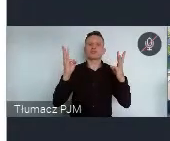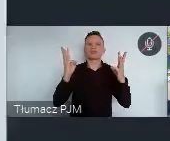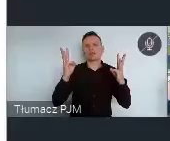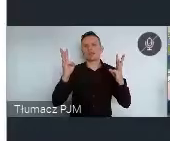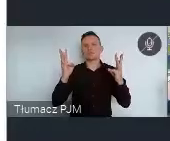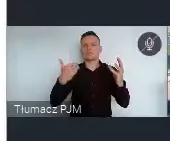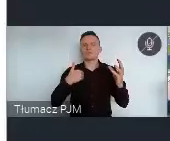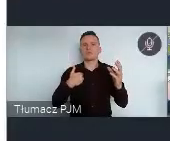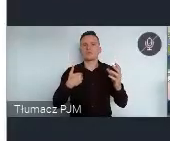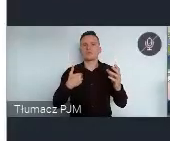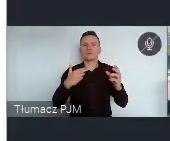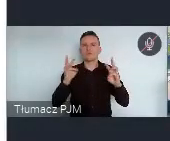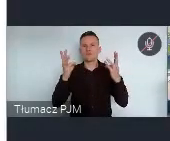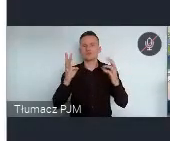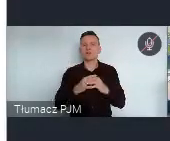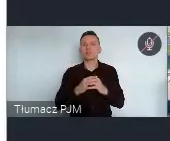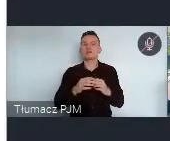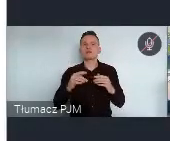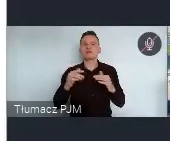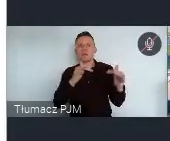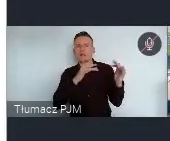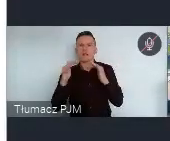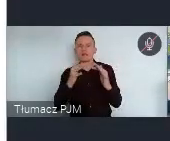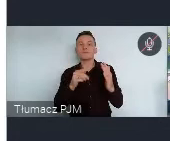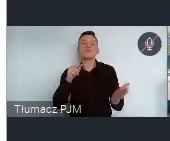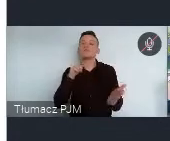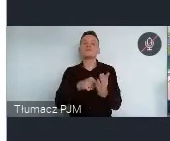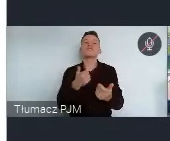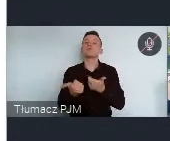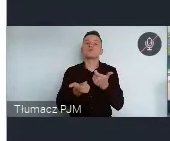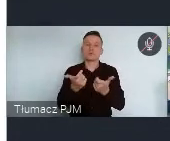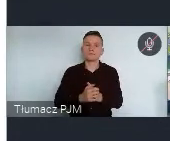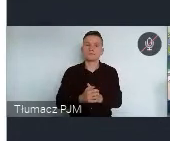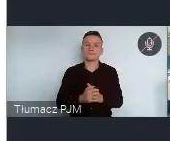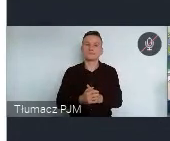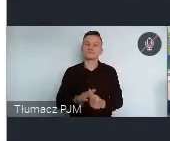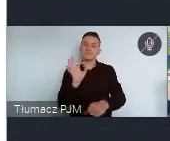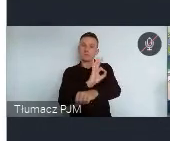przyjęliśmy sobie za cel wykonanie projektu czy koncepcji